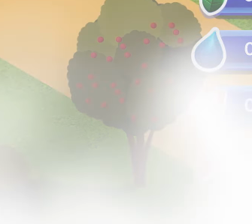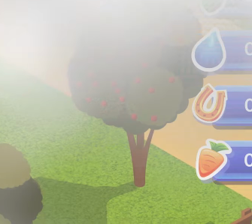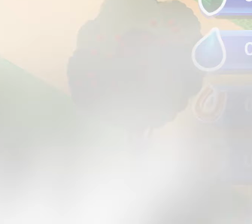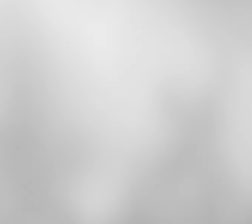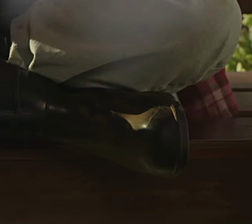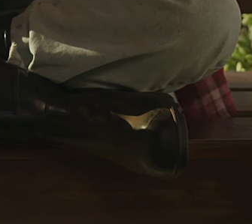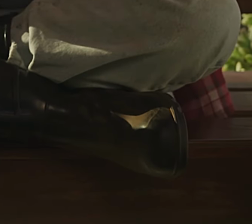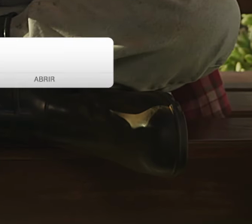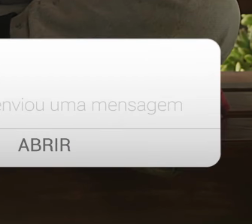[Notificação]